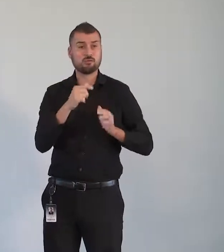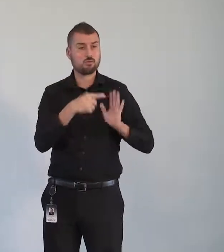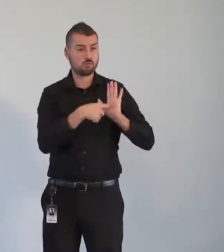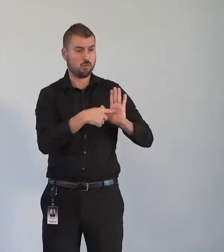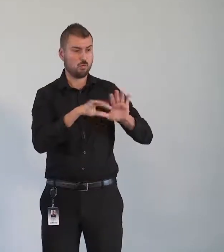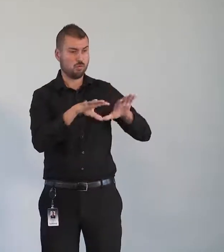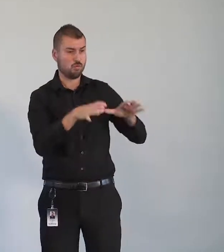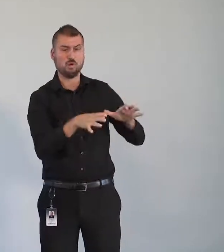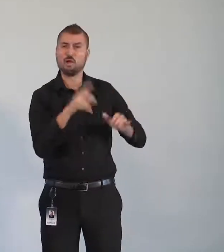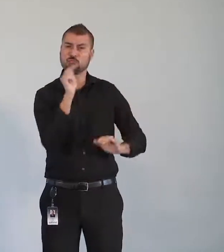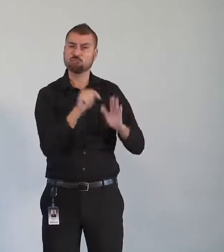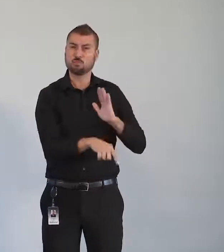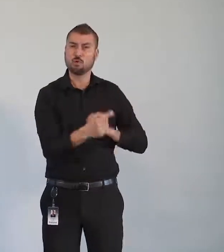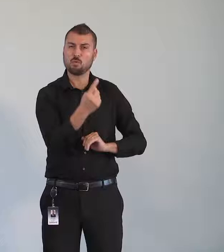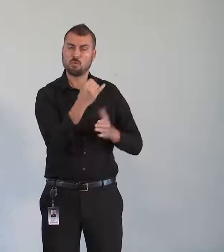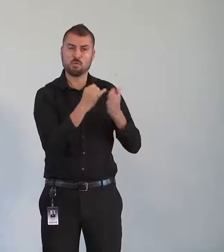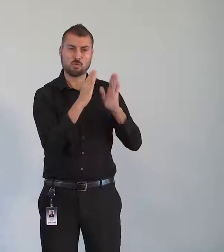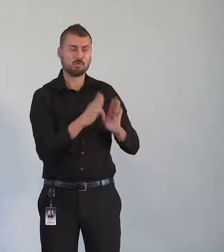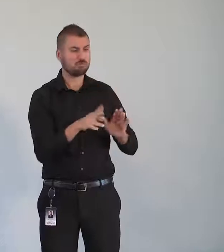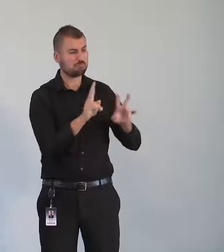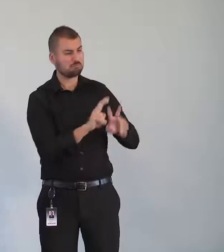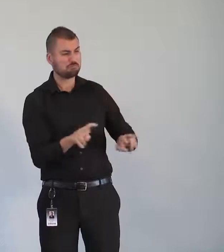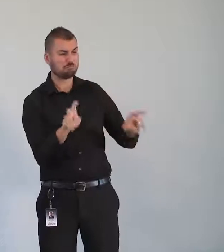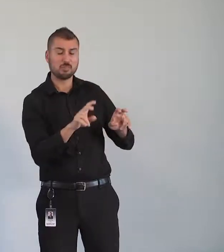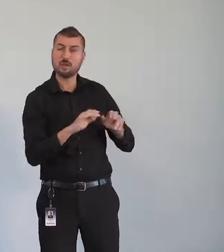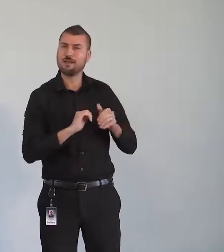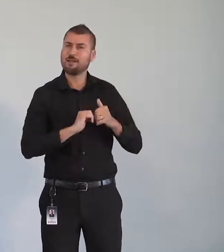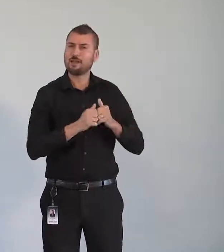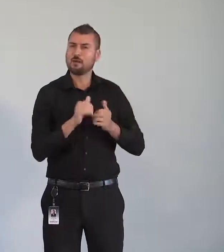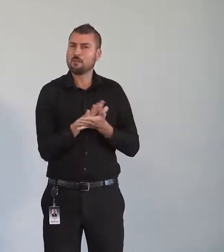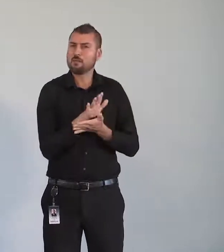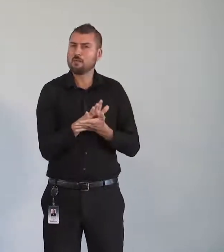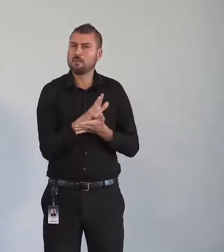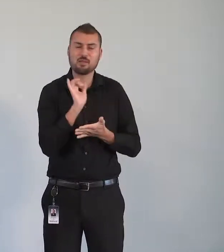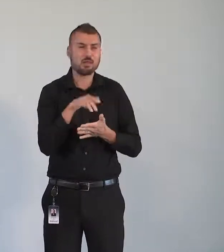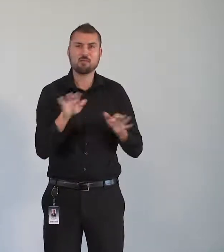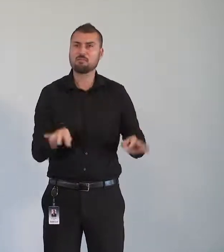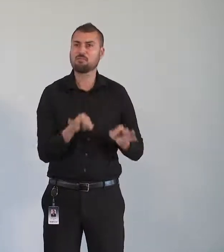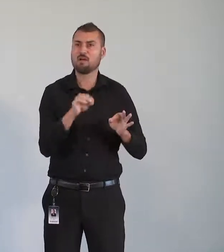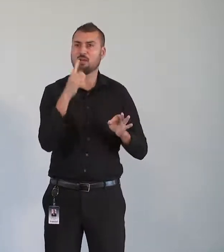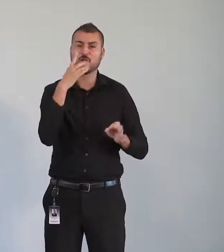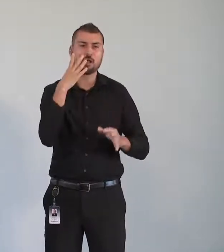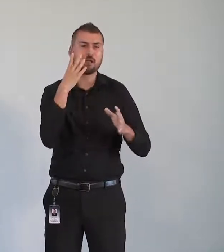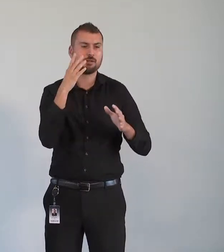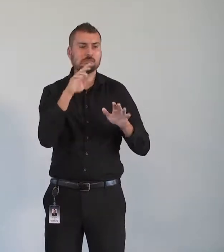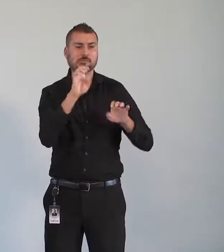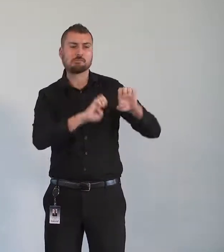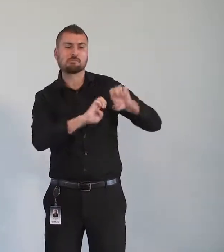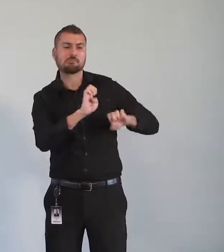un artista y en las formas en que el papel era perfecto para la experimentación ahora la otra